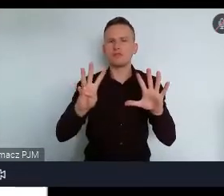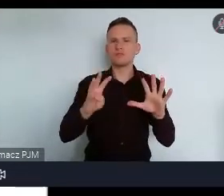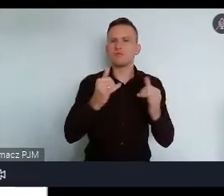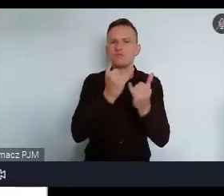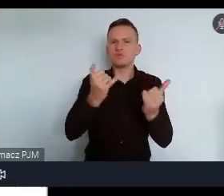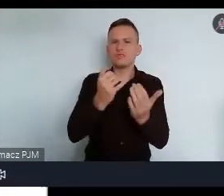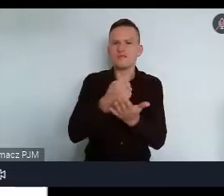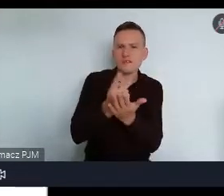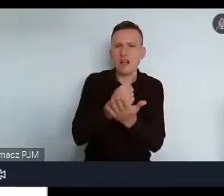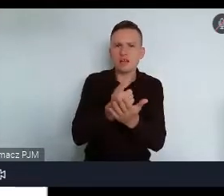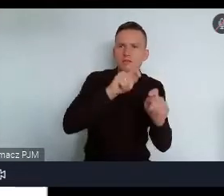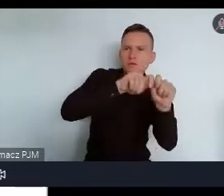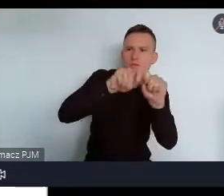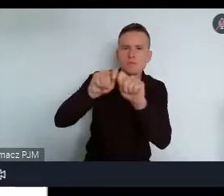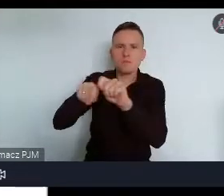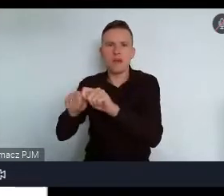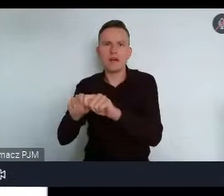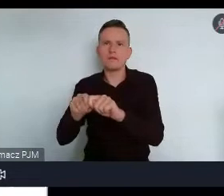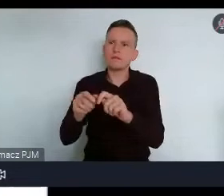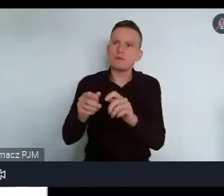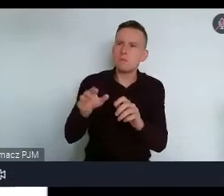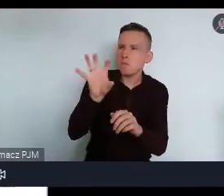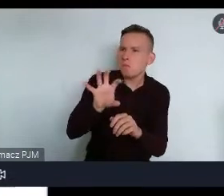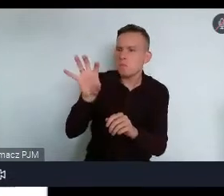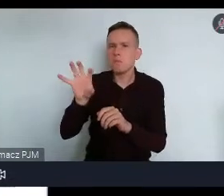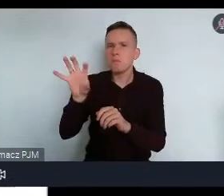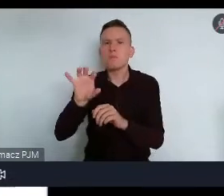dla monitorowania postępów w realizacji strategii lub planu.